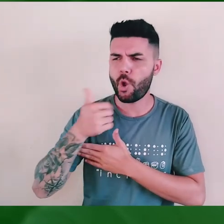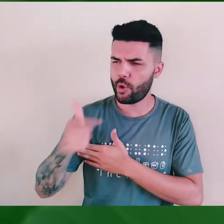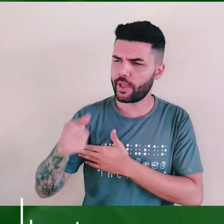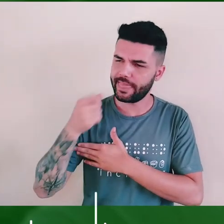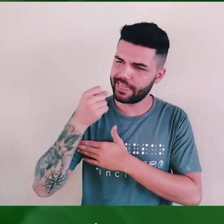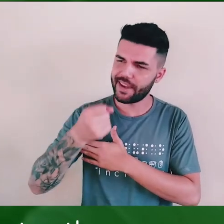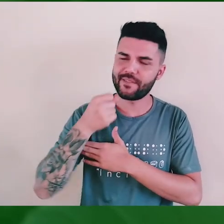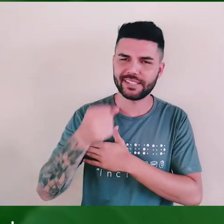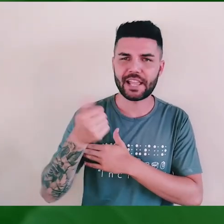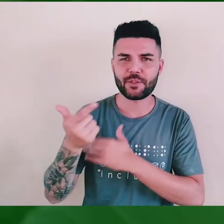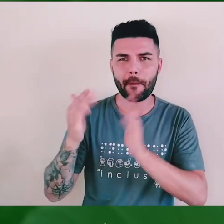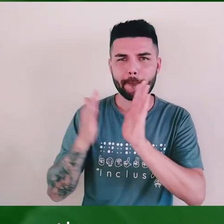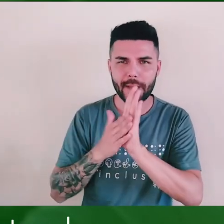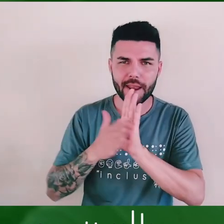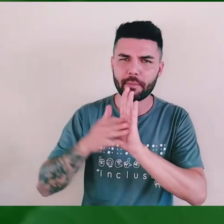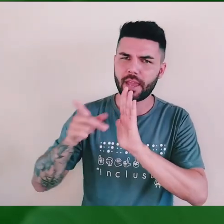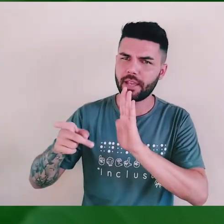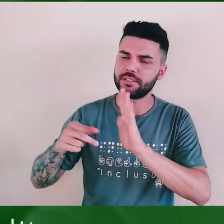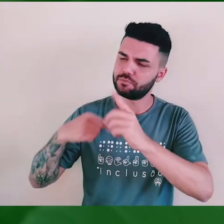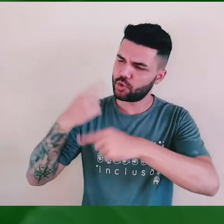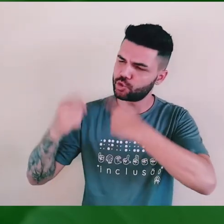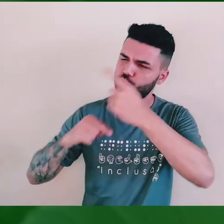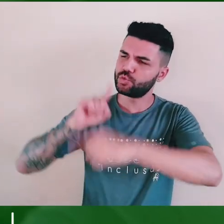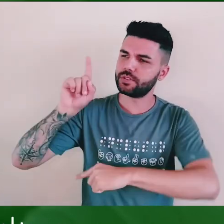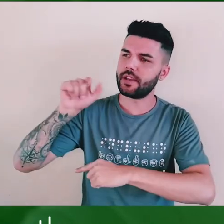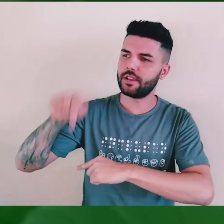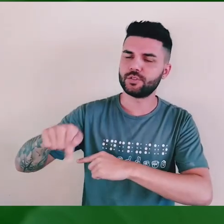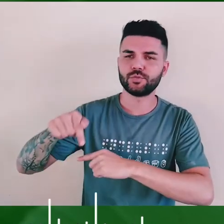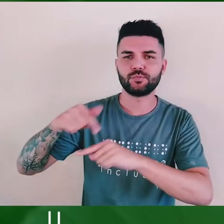parabéns! Sucesso para você na carreira artística. Depois eu vou colocar você em